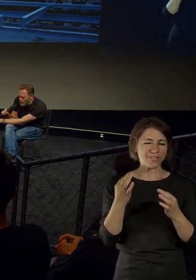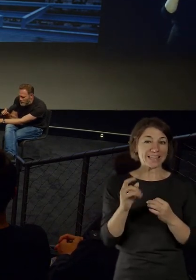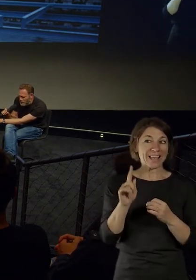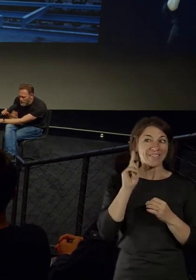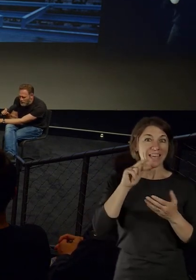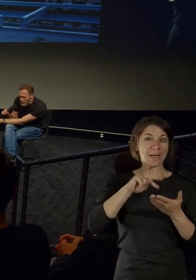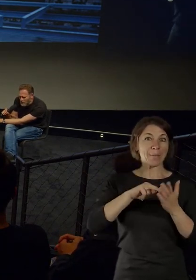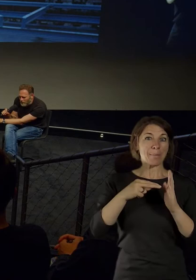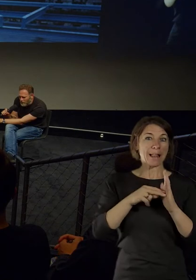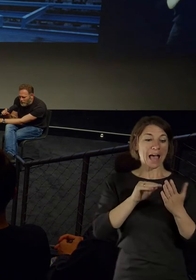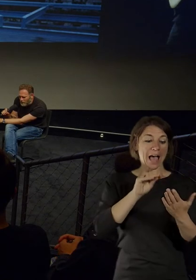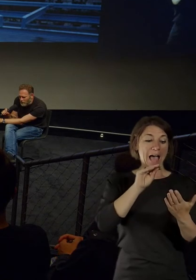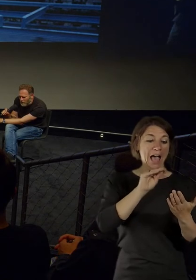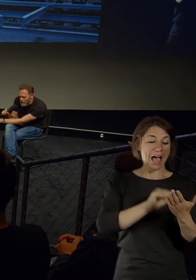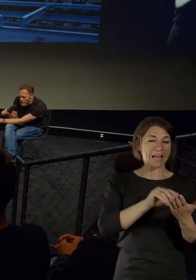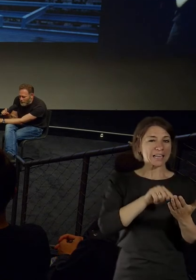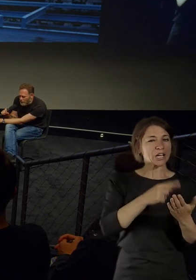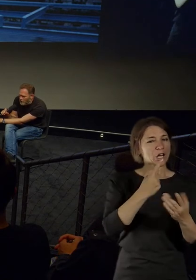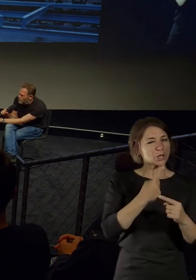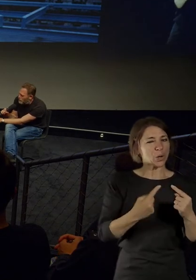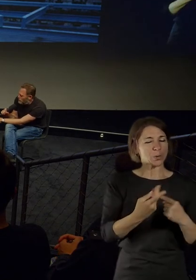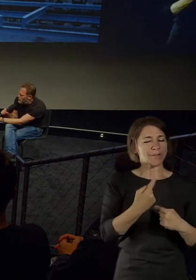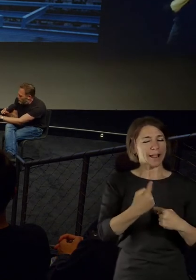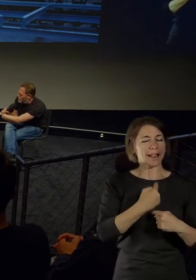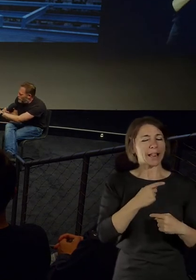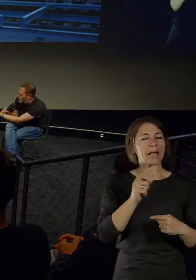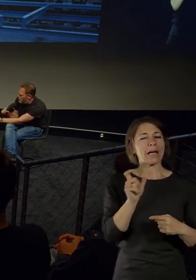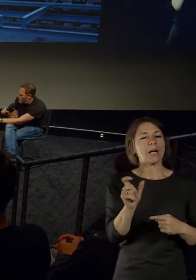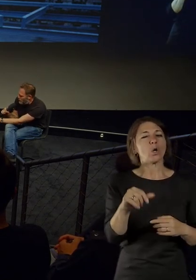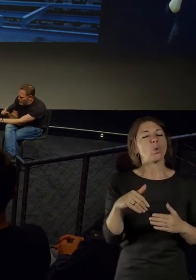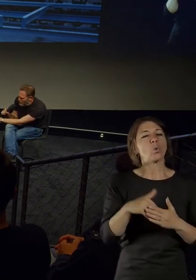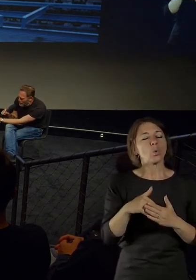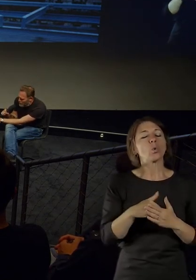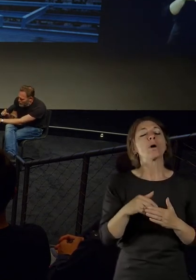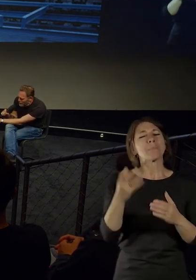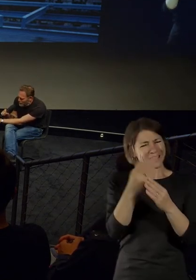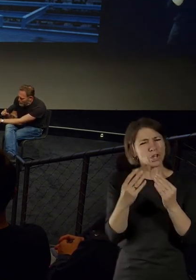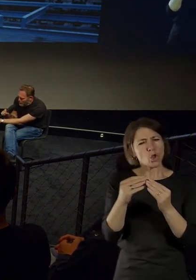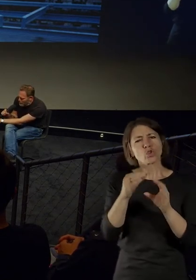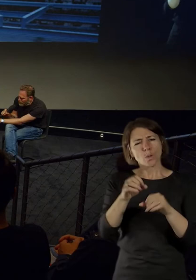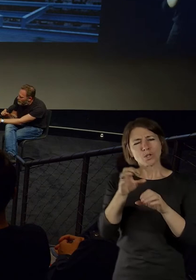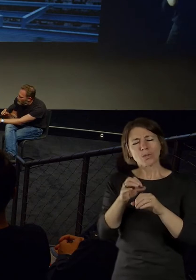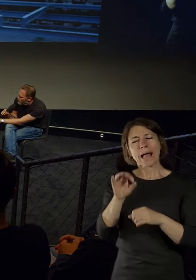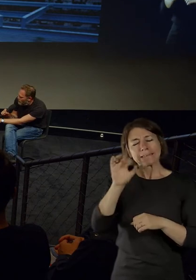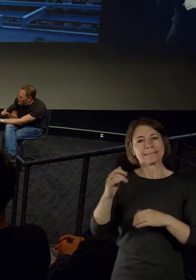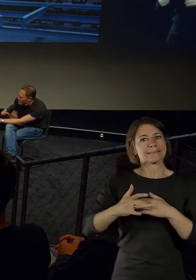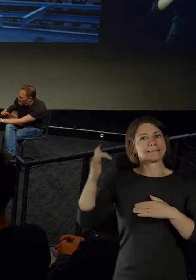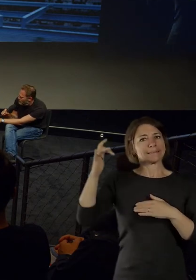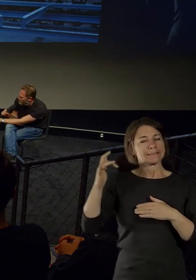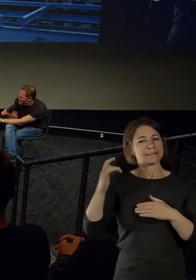A vždycky mě to trochu taky provokuje. Se vším tímhle souhlas. Ale ten termín věž.